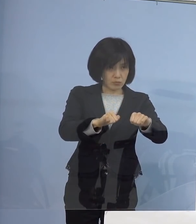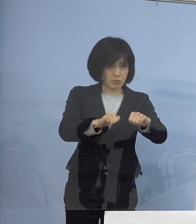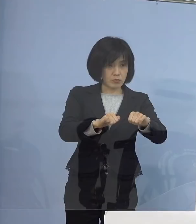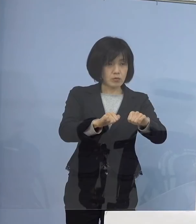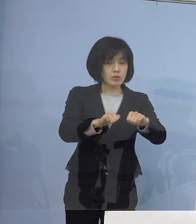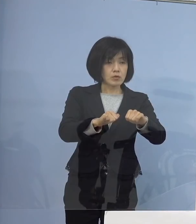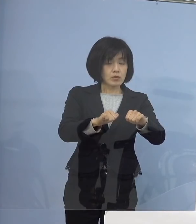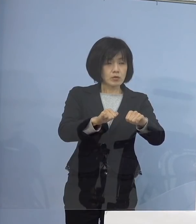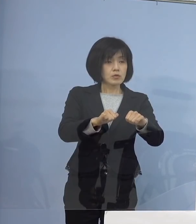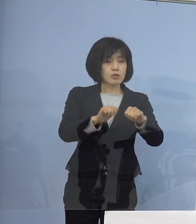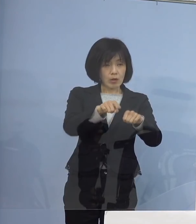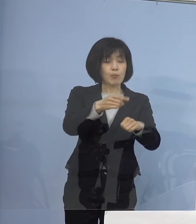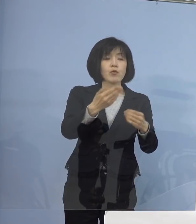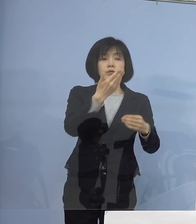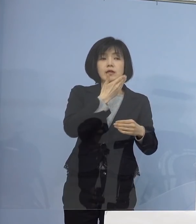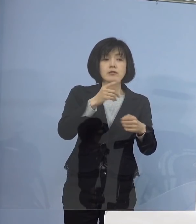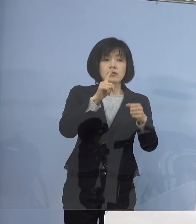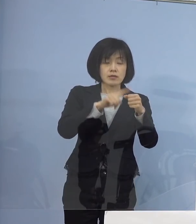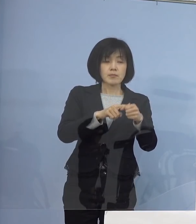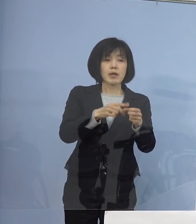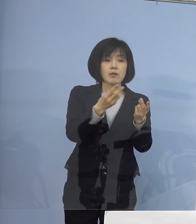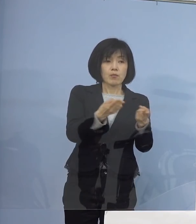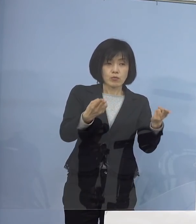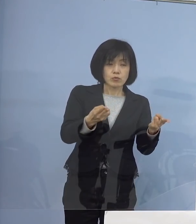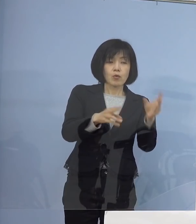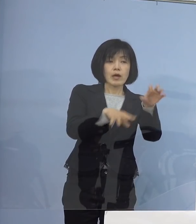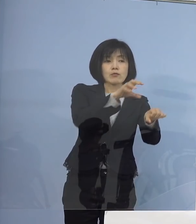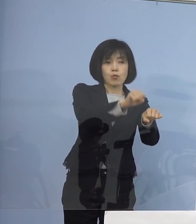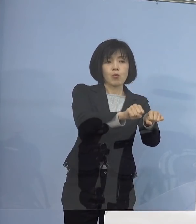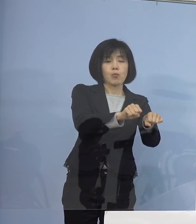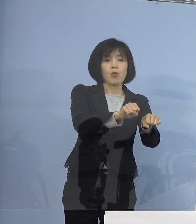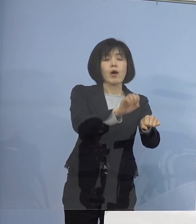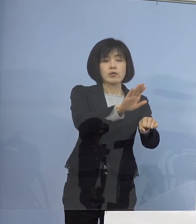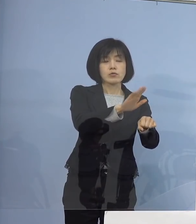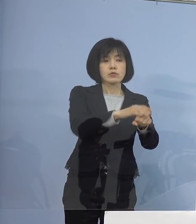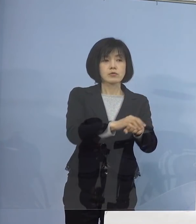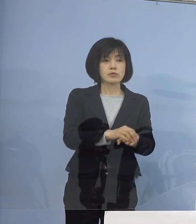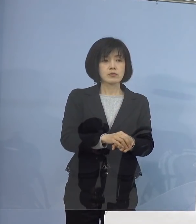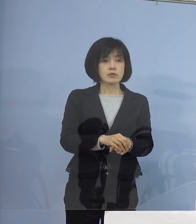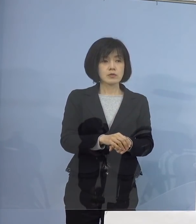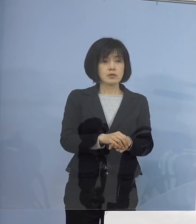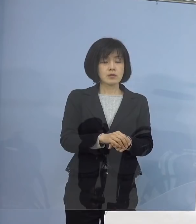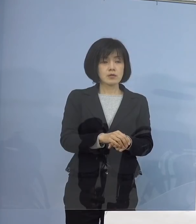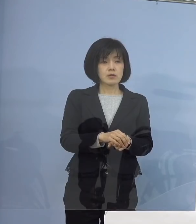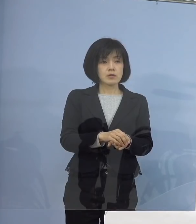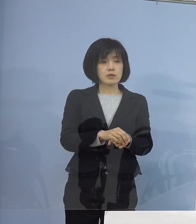実はこうしたことを読んで オールマイティに使えるところは10床